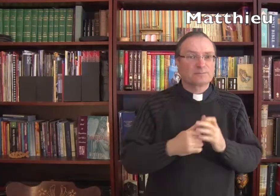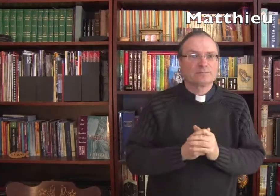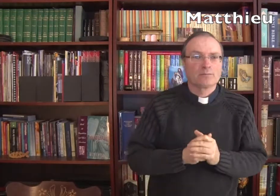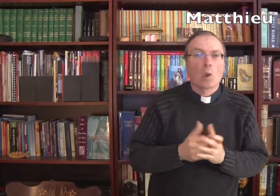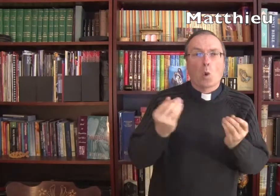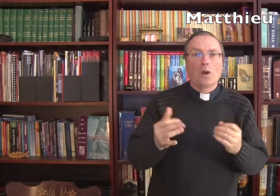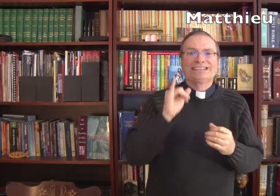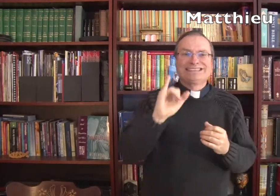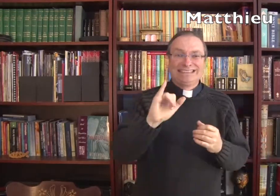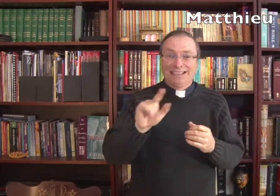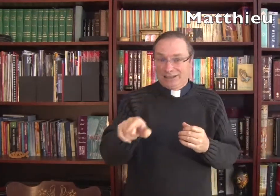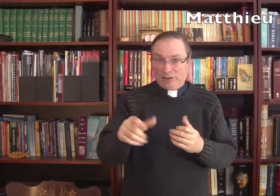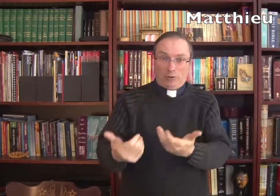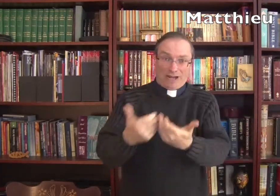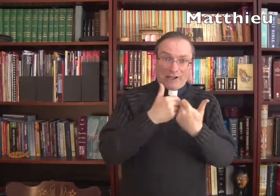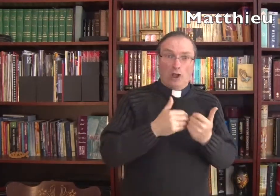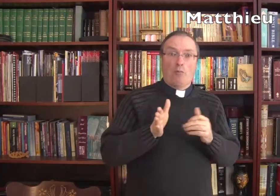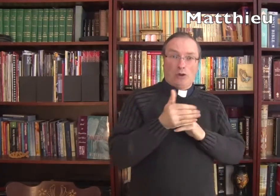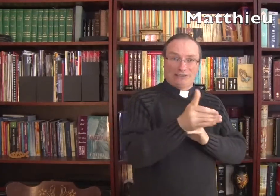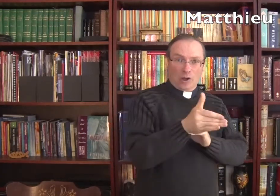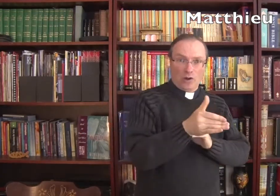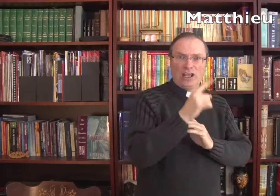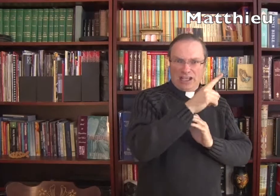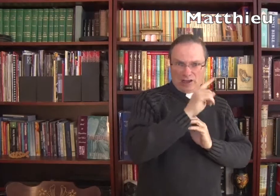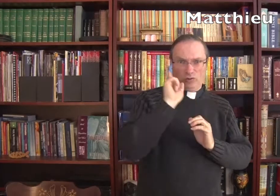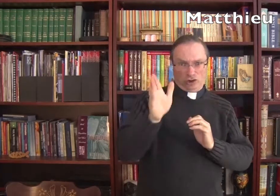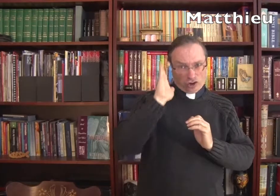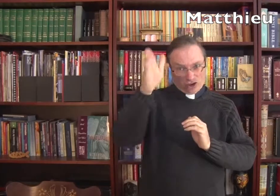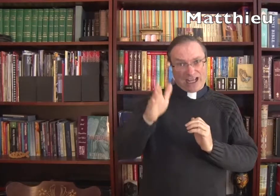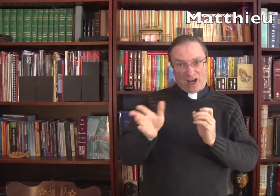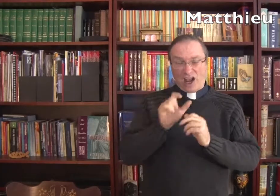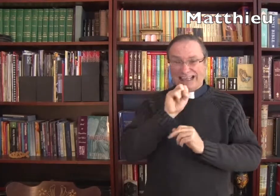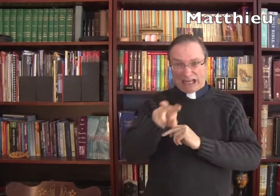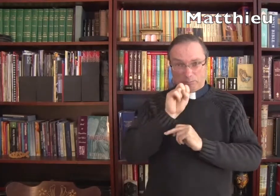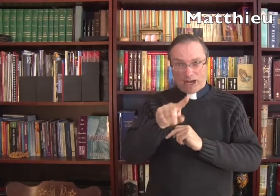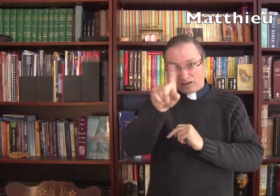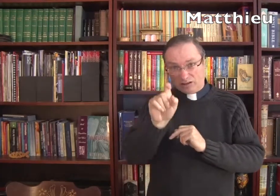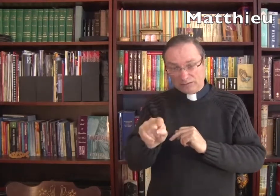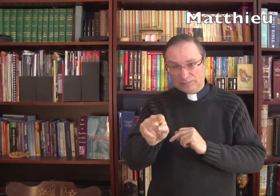Ou s’il demande un poisson, lui donnera-t-il un serpent?